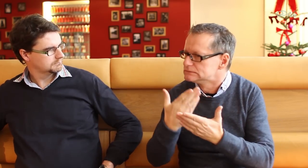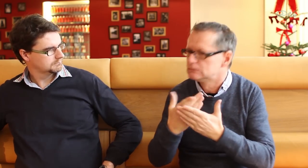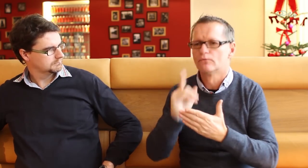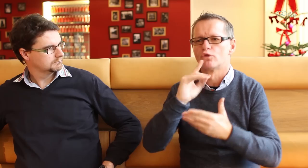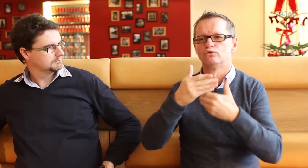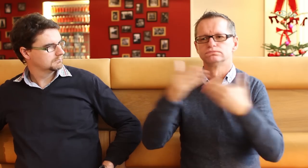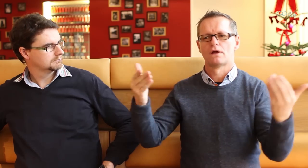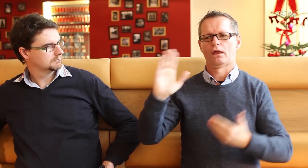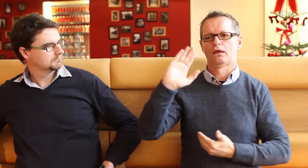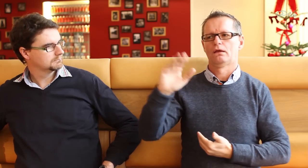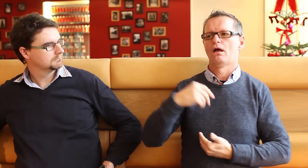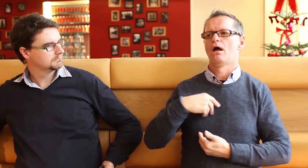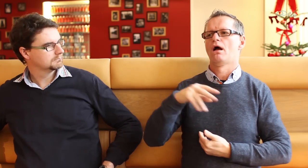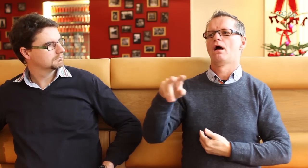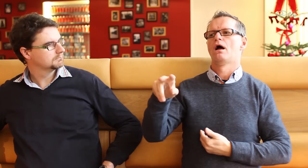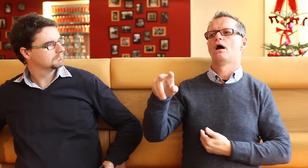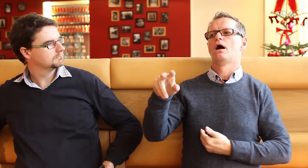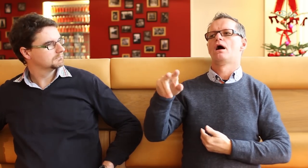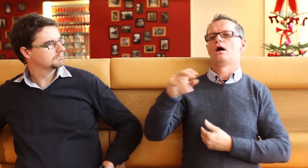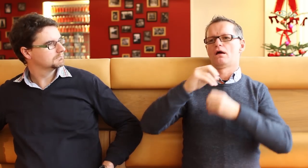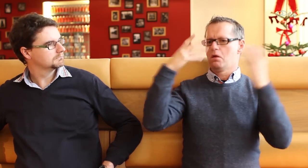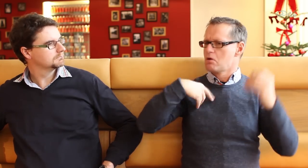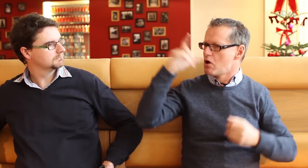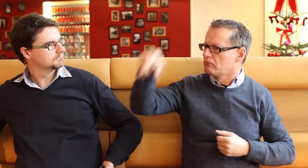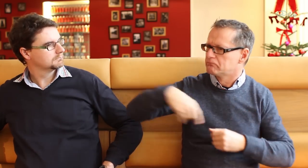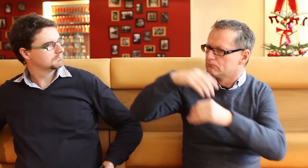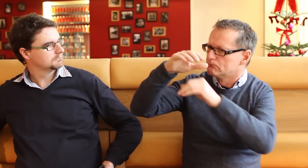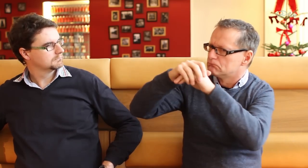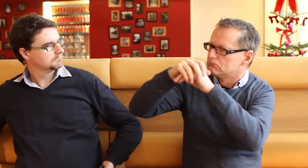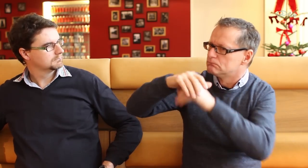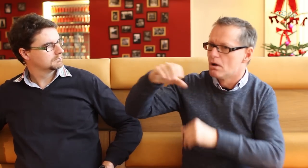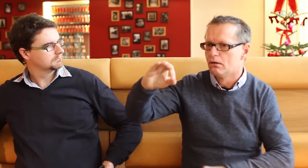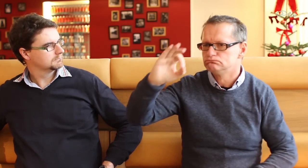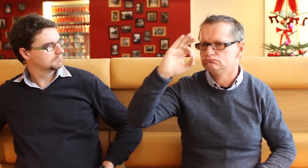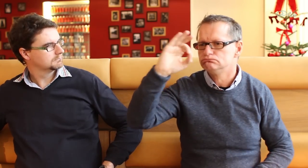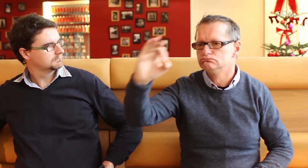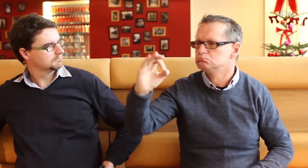Achso, dachte ich, das ist also ihre Sprache. Ich konnte meine Hand auf ihre legen und fühlen. Das war super! Sehr praktisch!